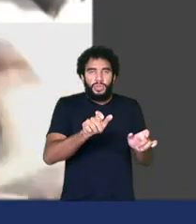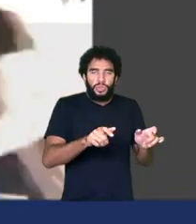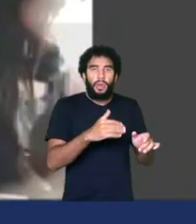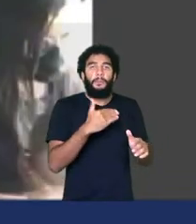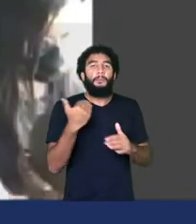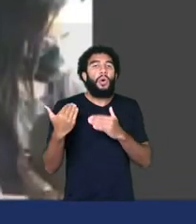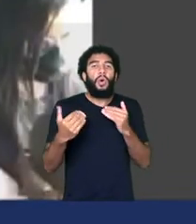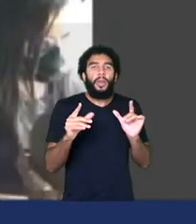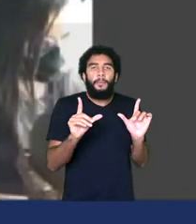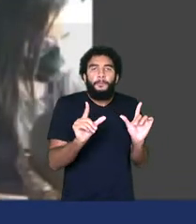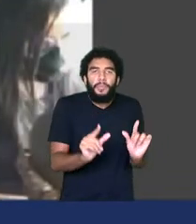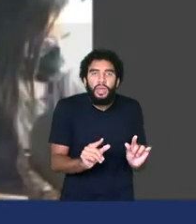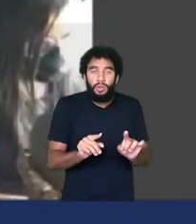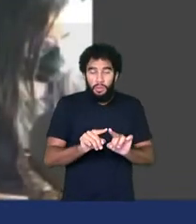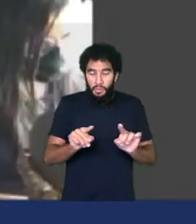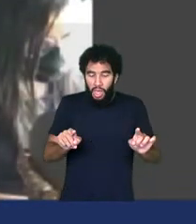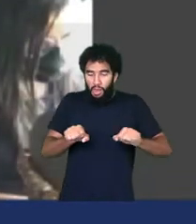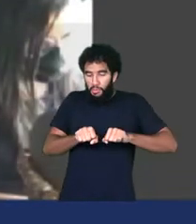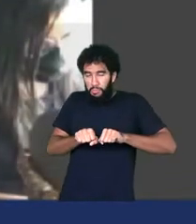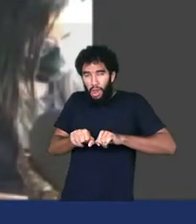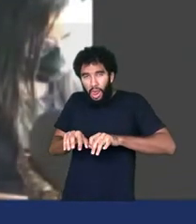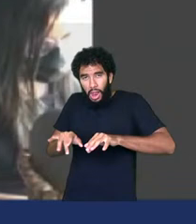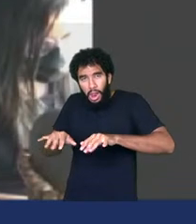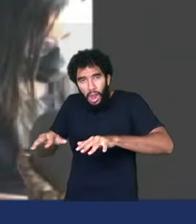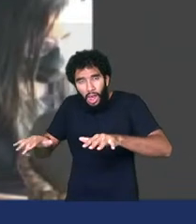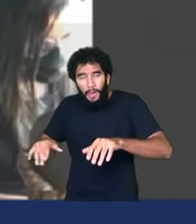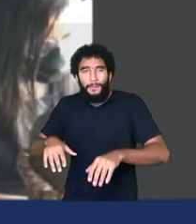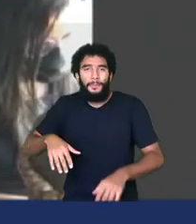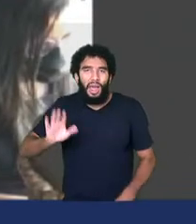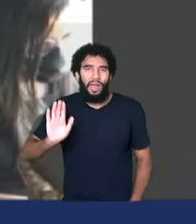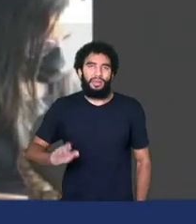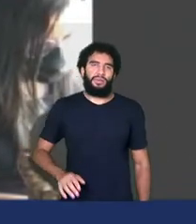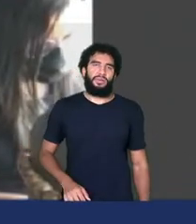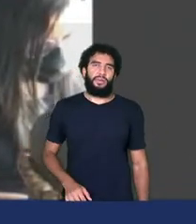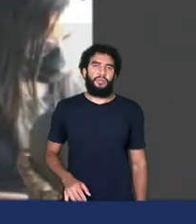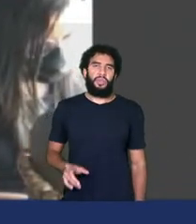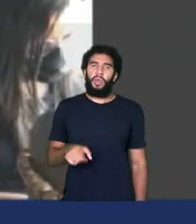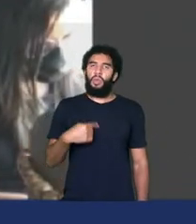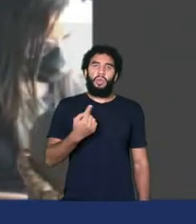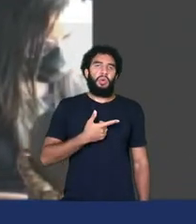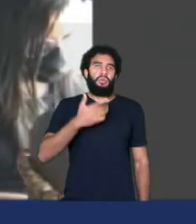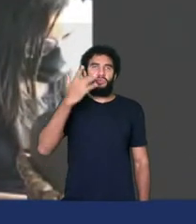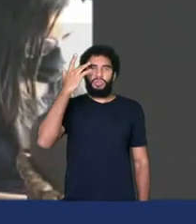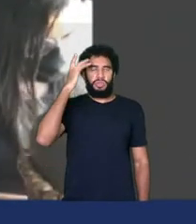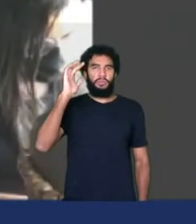MATANDO MENOS, MAS ELA ESTÁ CONTAMINADO MUITO MAIS. E NÓS NÃO SABEMOS AINDA, SENHOR PRESIDENTE, O DESEDE DESENROL